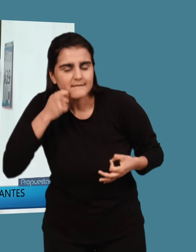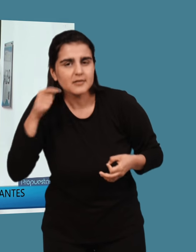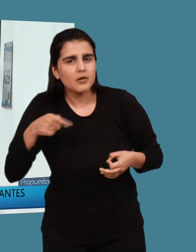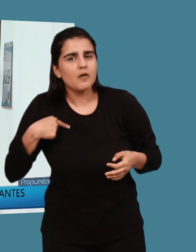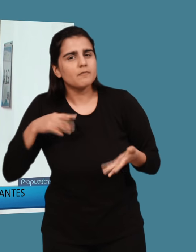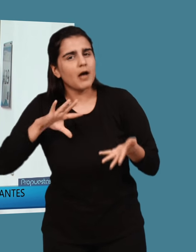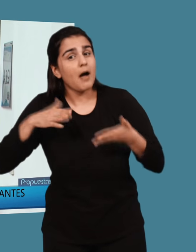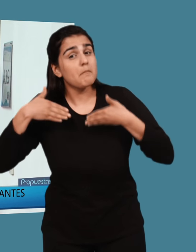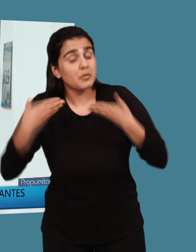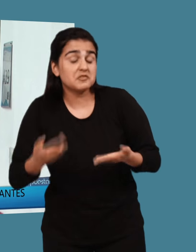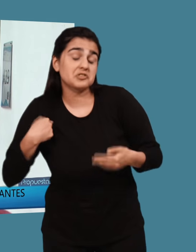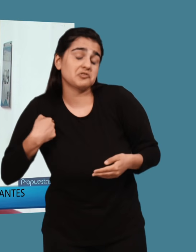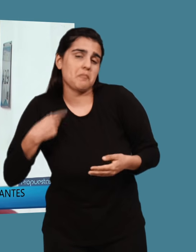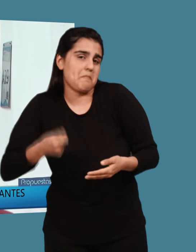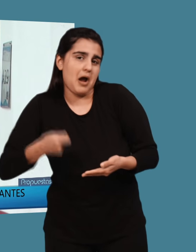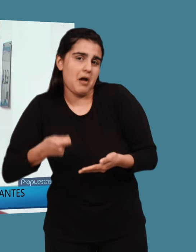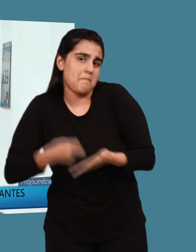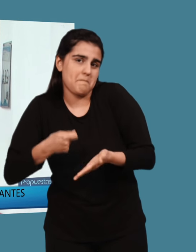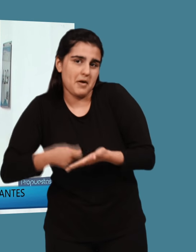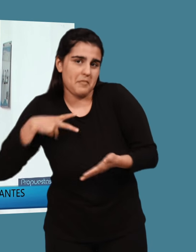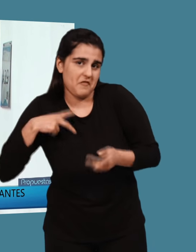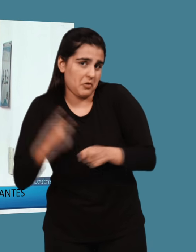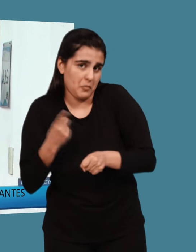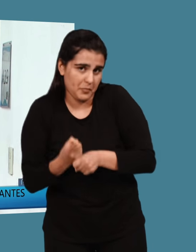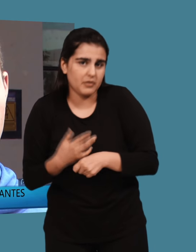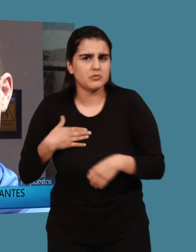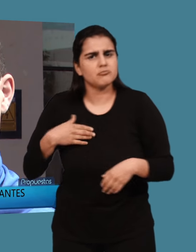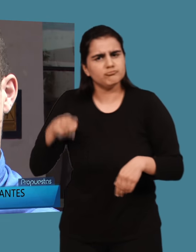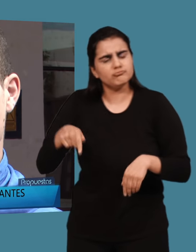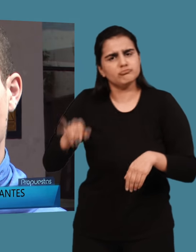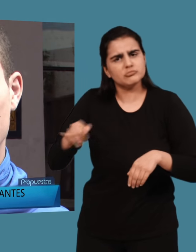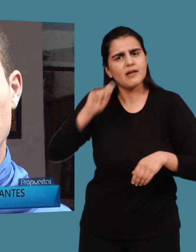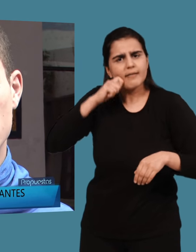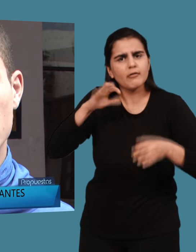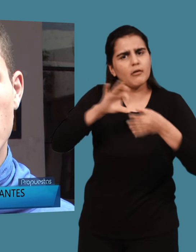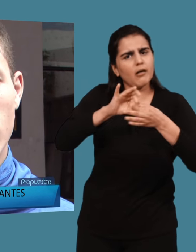y es una oportunidad, ya que no cuento con medios para una privada. Por ahora muy democrático,